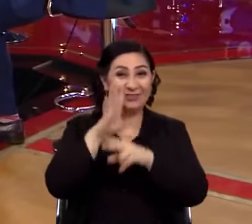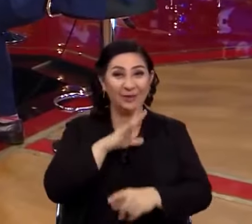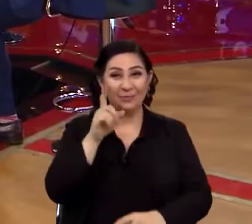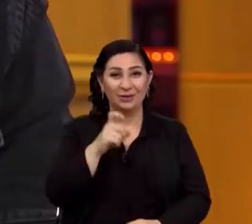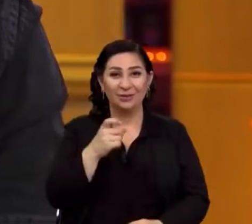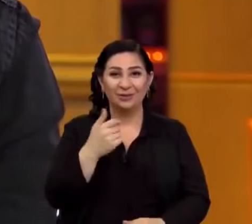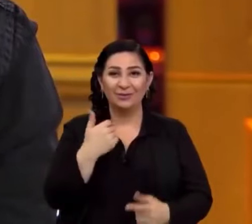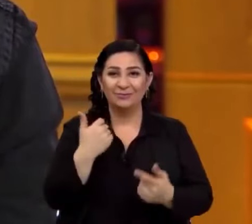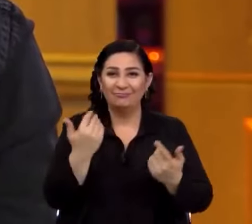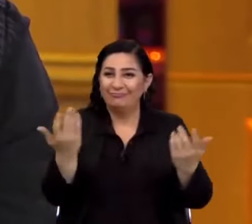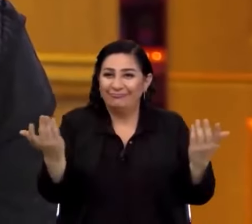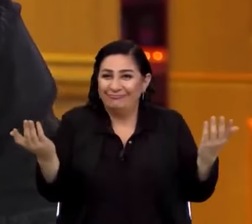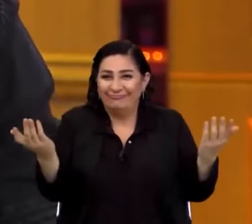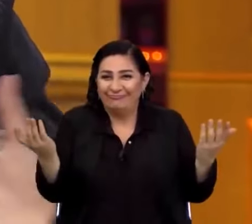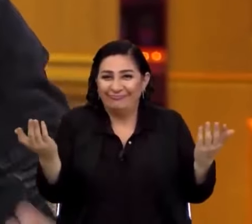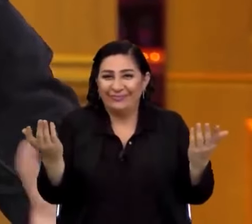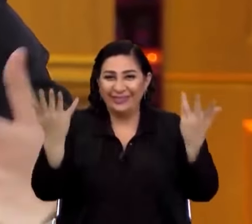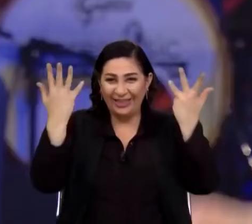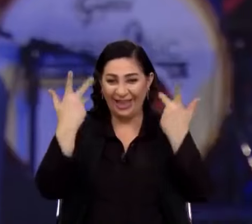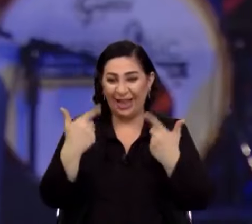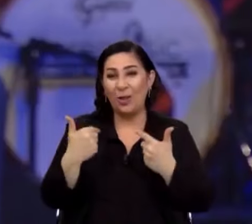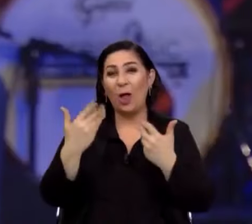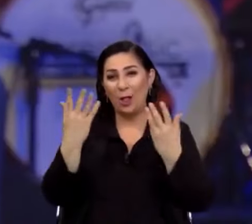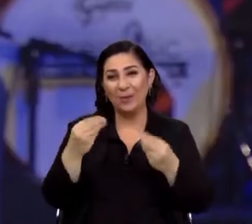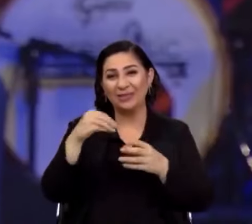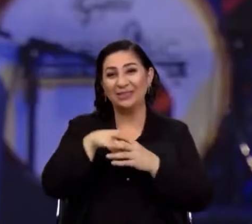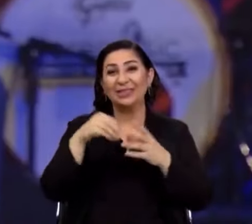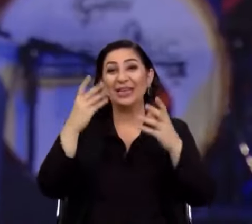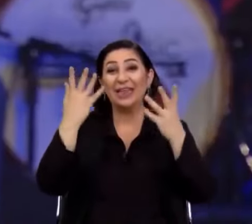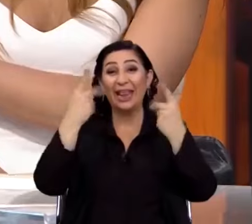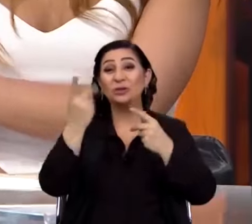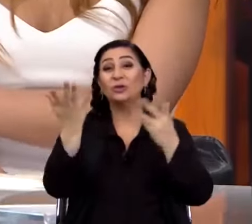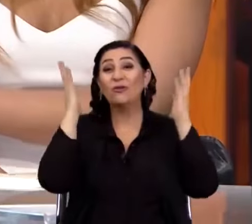damat olmakla ilgili hayalim yok Gelin ilgili gelinlerin çok kızların çok a